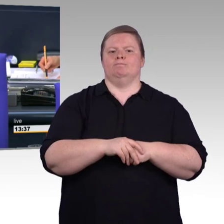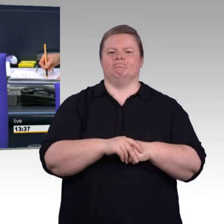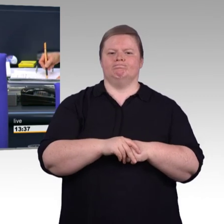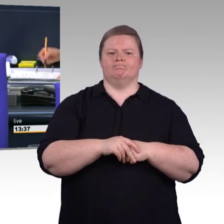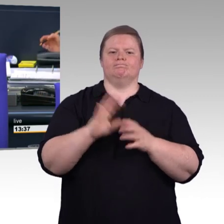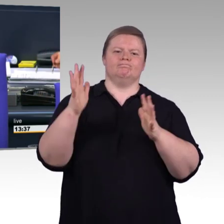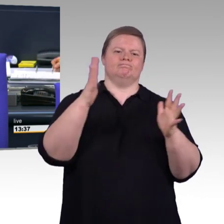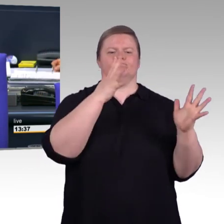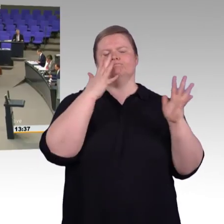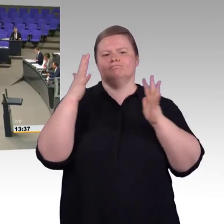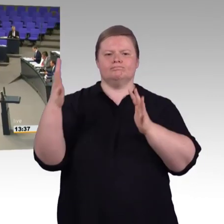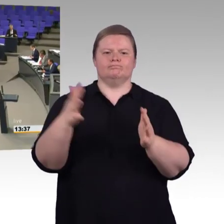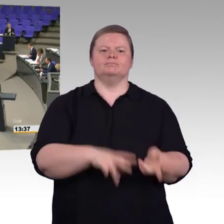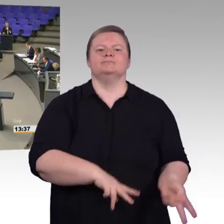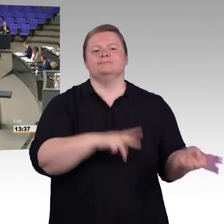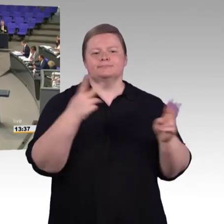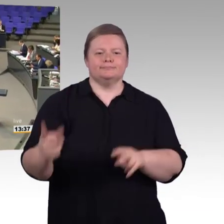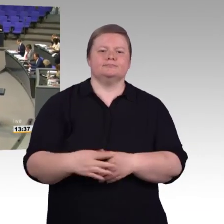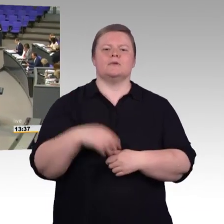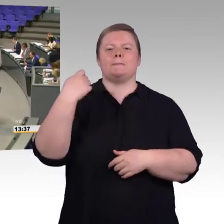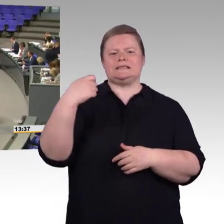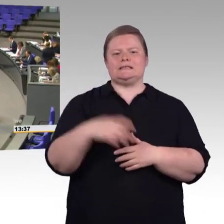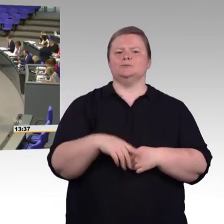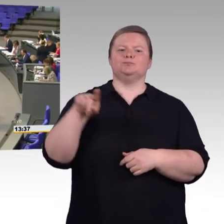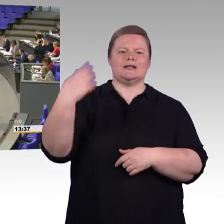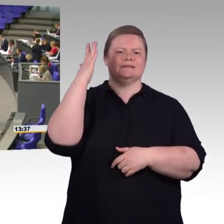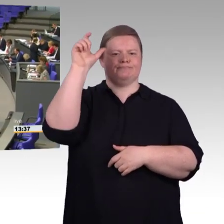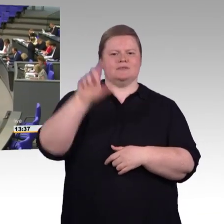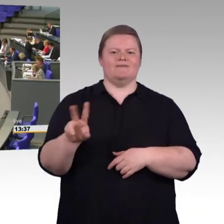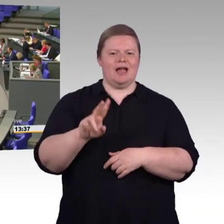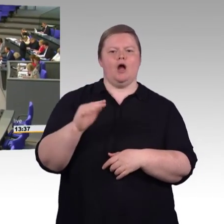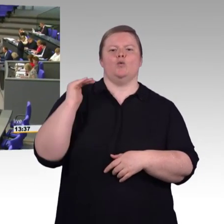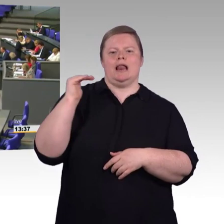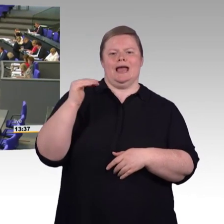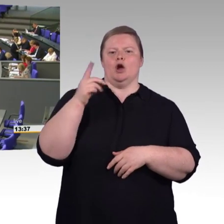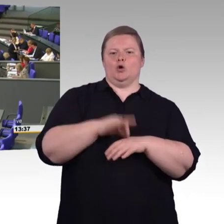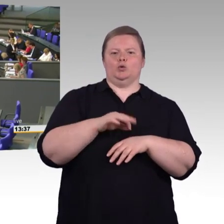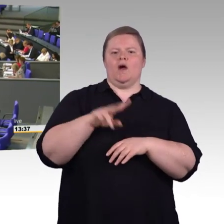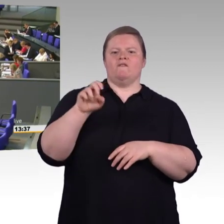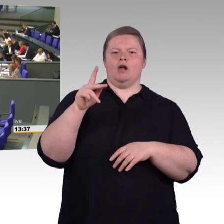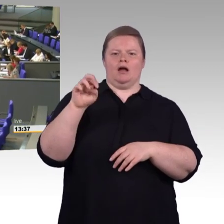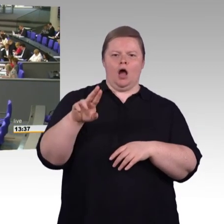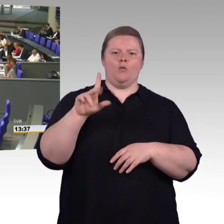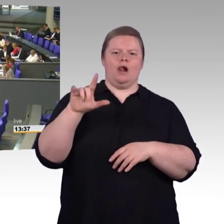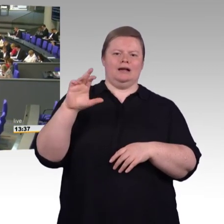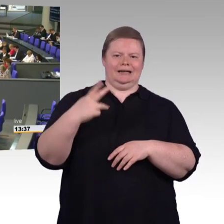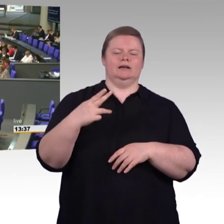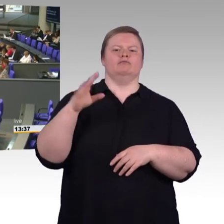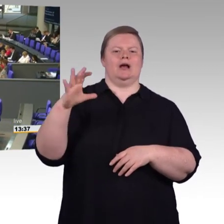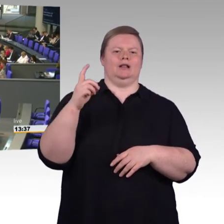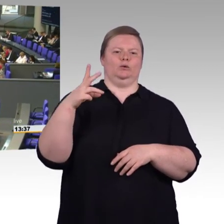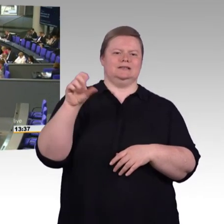(Beifall)